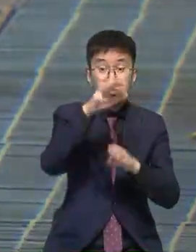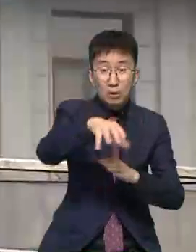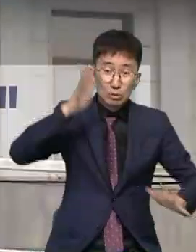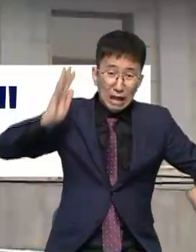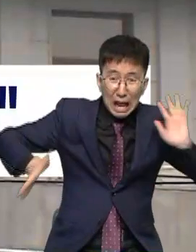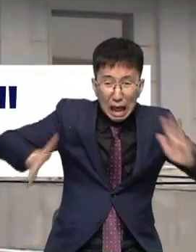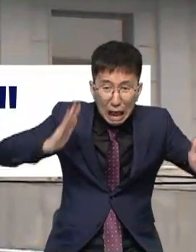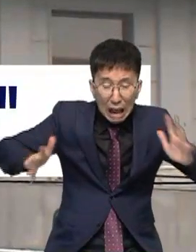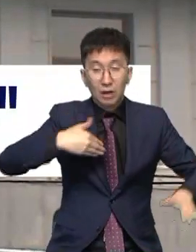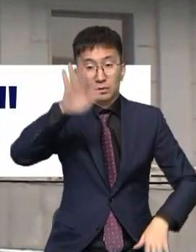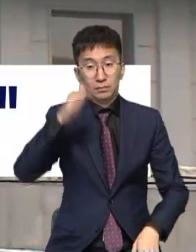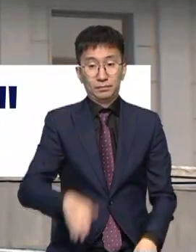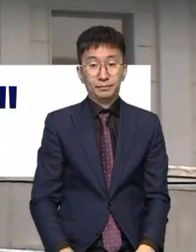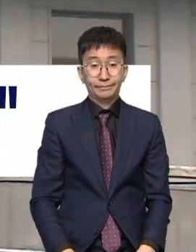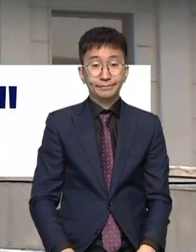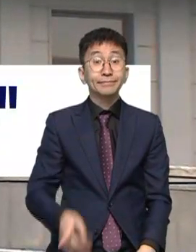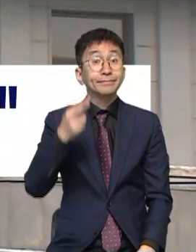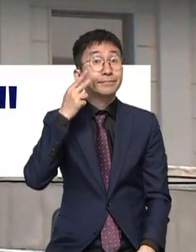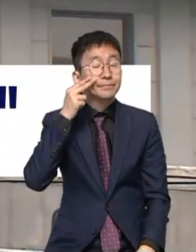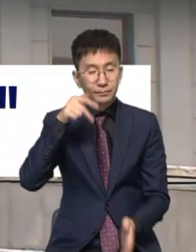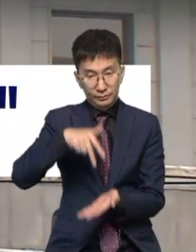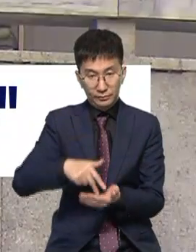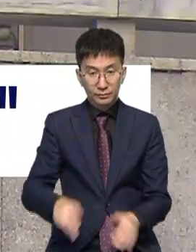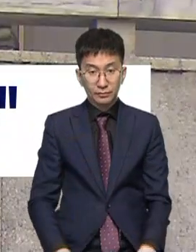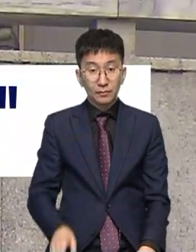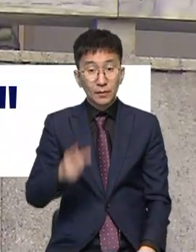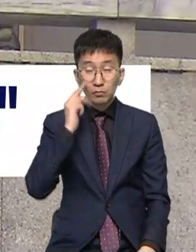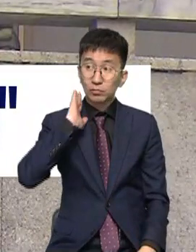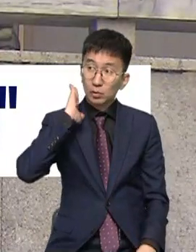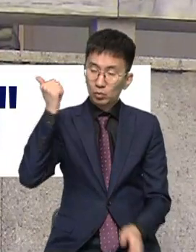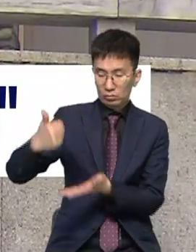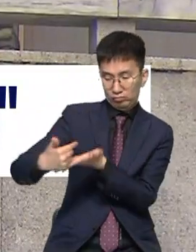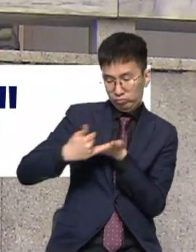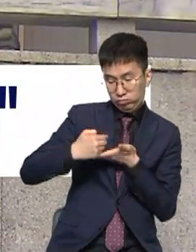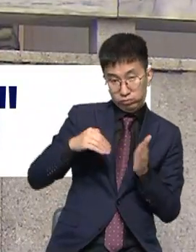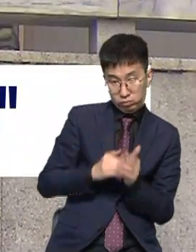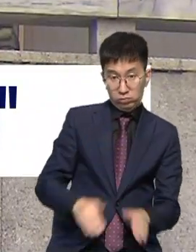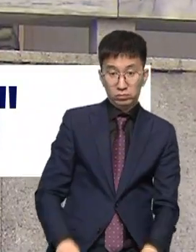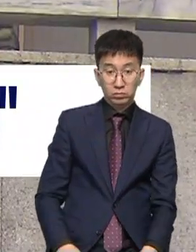미 백악관은 바이든 대통령이 사건을 보고받았다며 국방부가 북한군 당국과